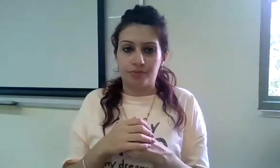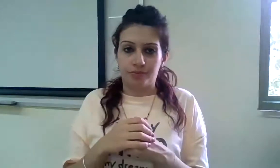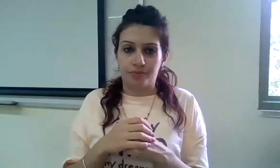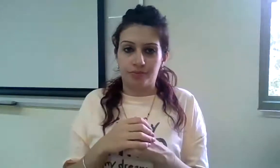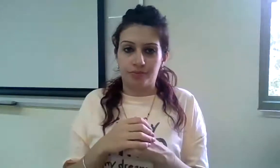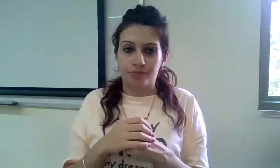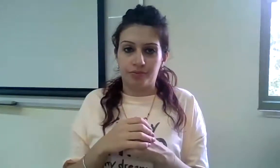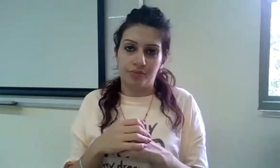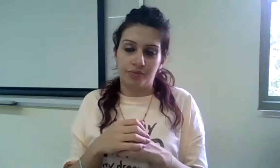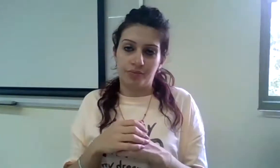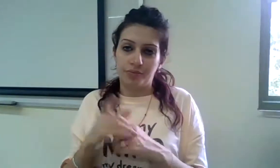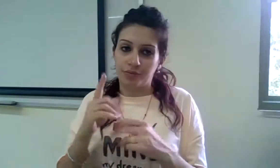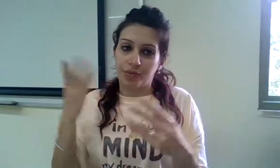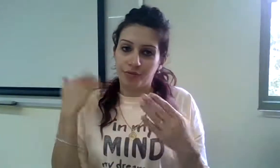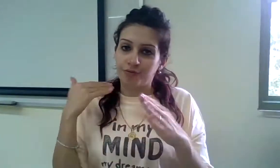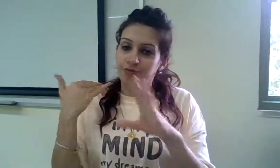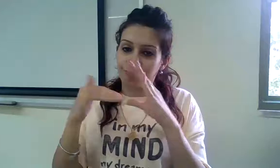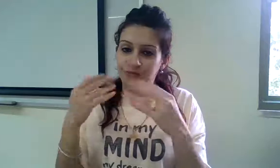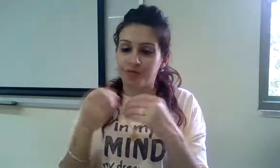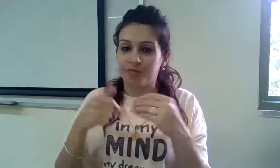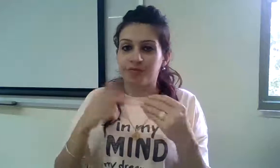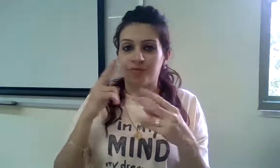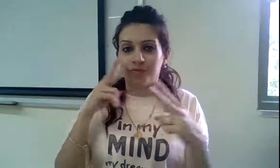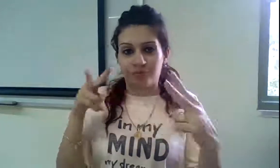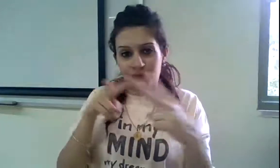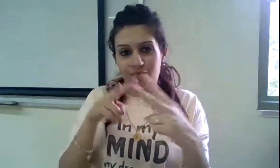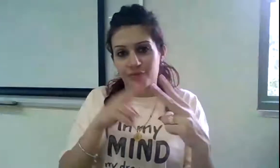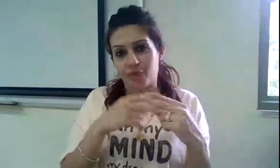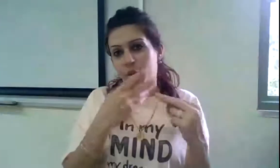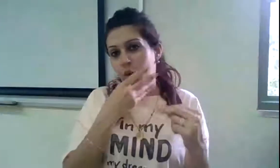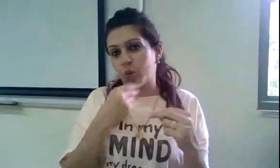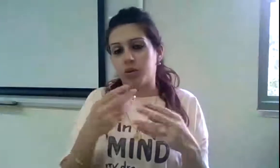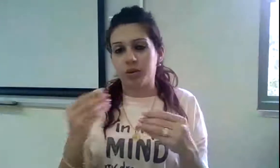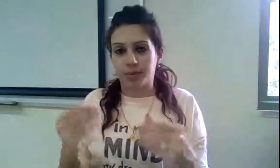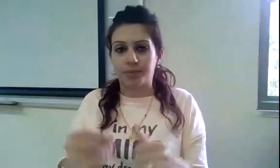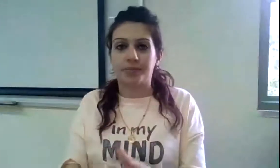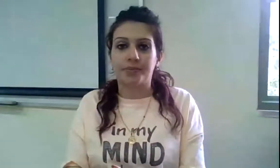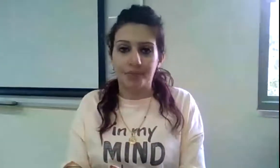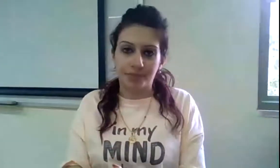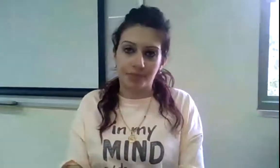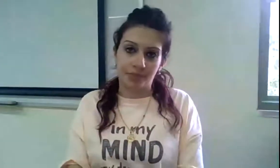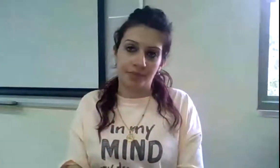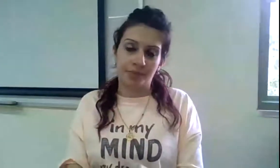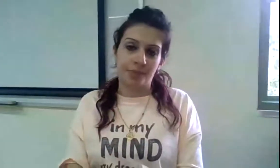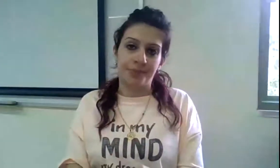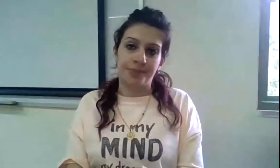في بعض الأمور حول الأمور المهمة التي سنتحدث عنها من خلال هذا المؤتمر.